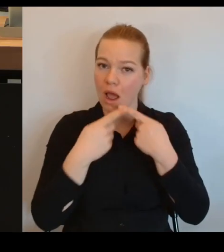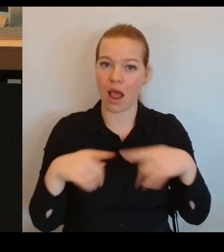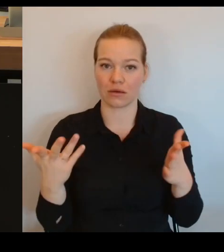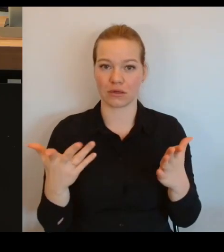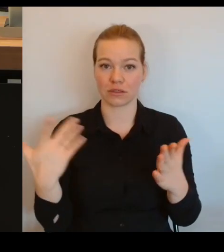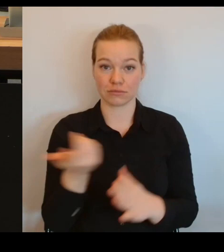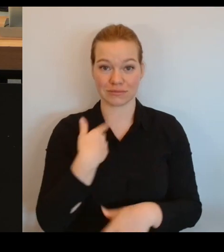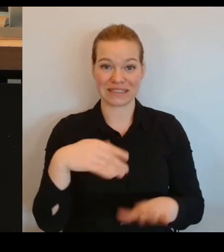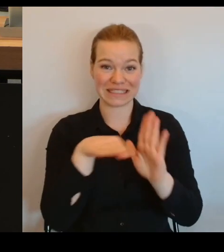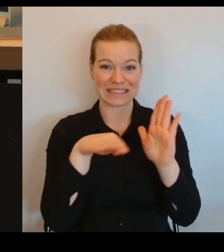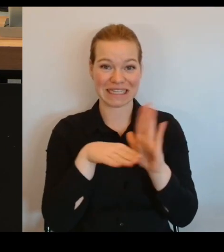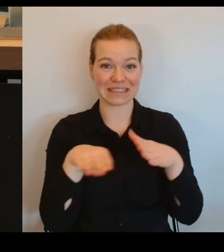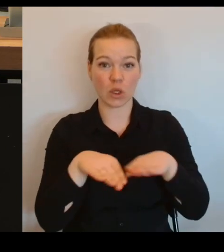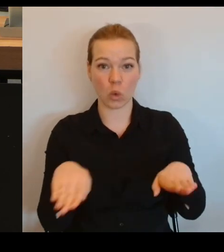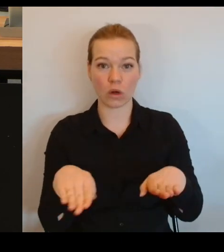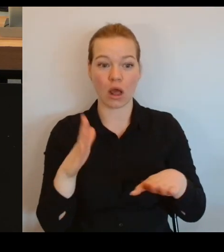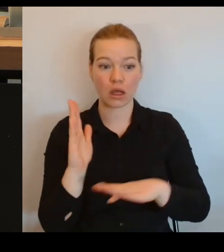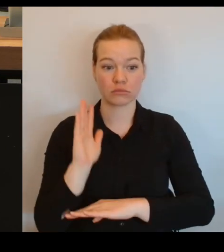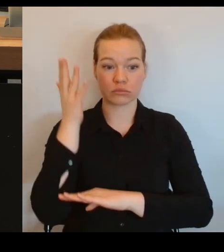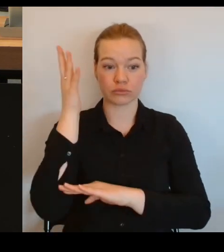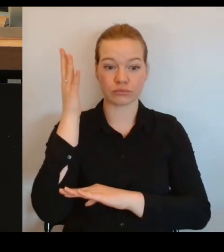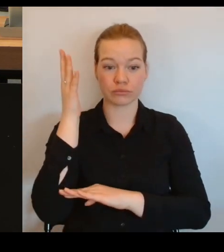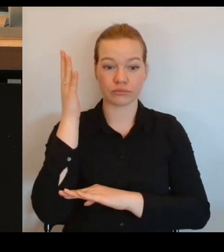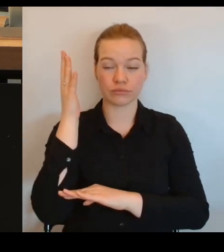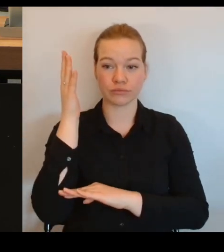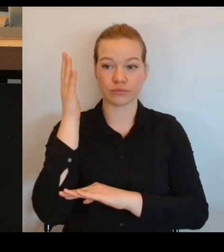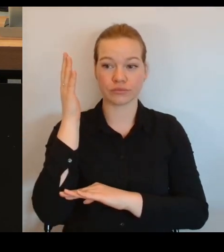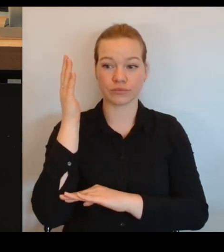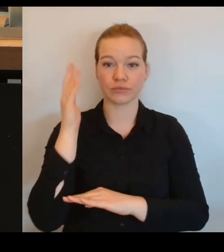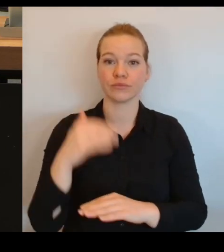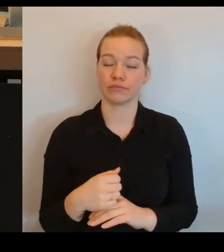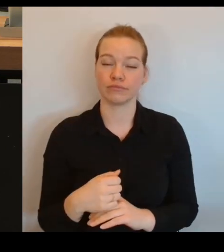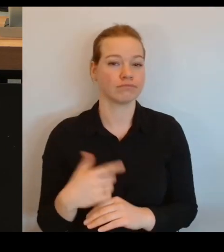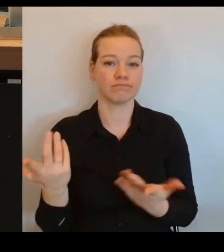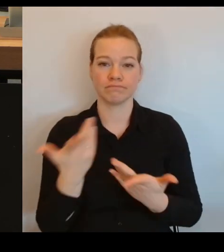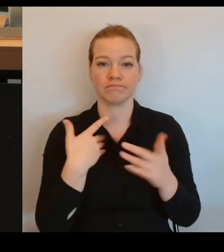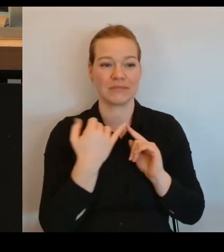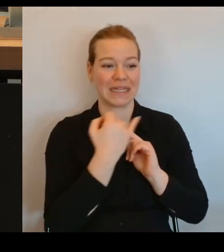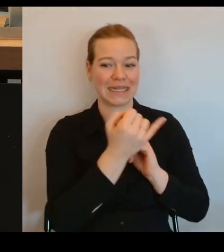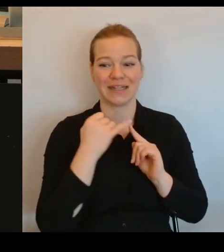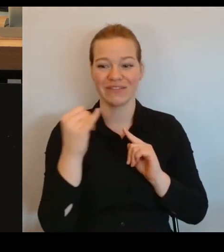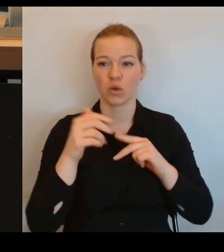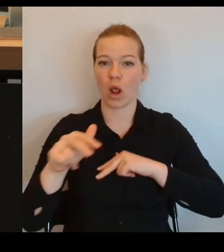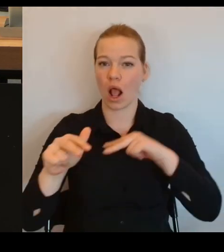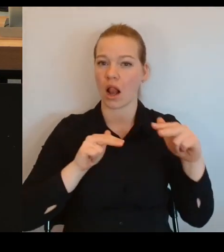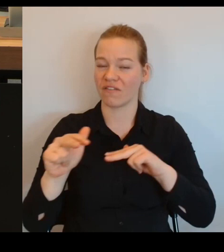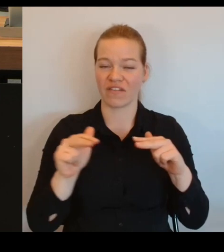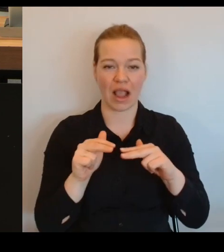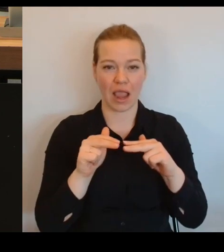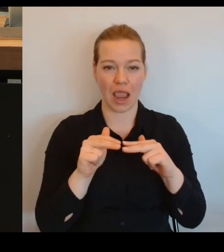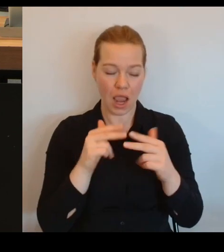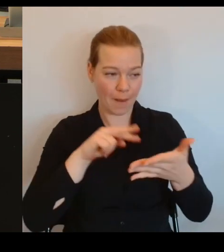Ein Individualverkehrs tut mir leid aber Bus hat dann an der Stelle nun mal Vorrang. Meine Damen und Herren, und wir geben